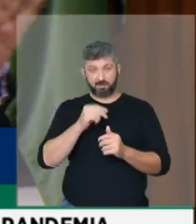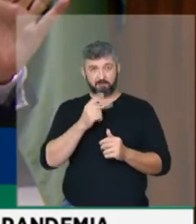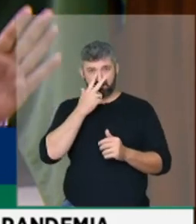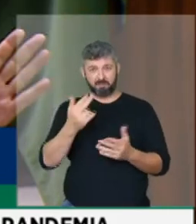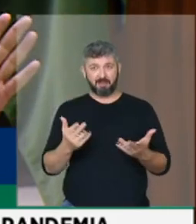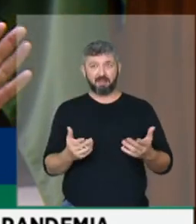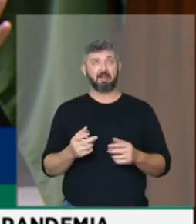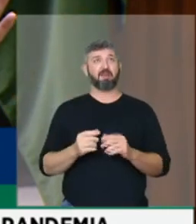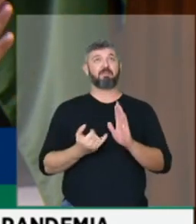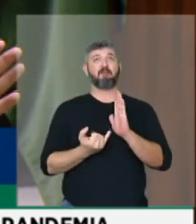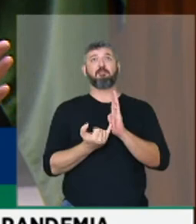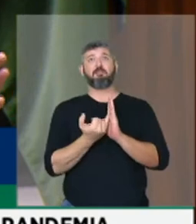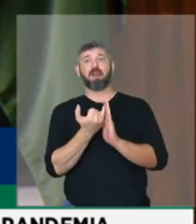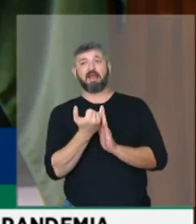INFLAÇÃO FOSSE DE DEMANDA, NÃO FOSSE ORIUNDA DA ALTA DOS